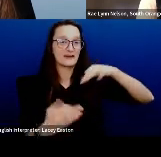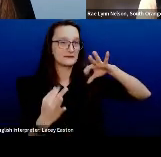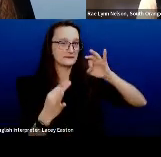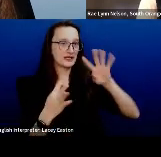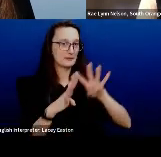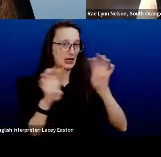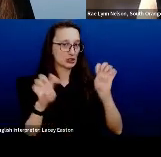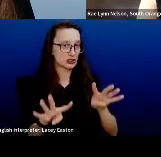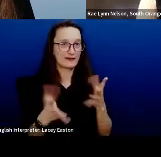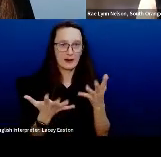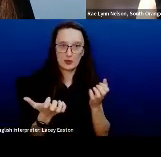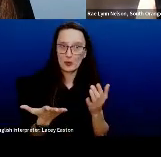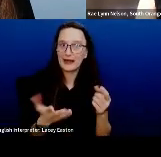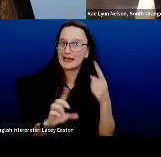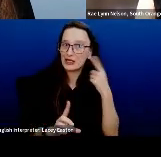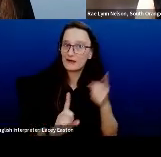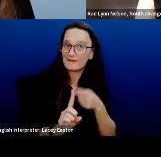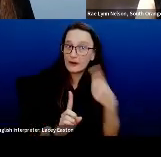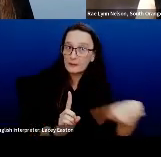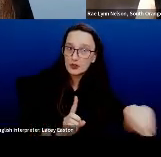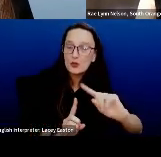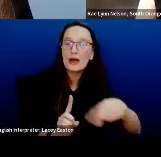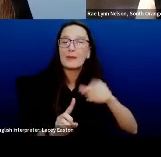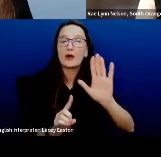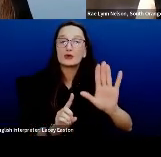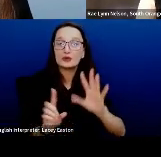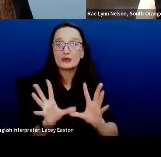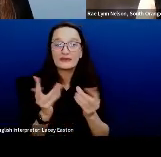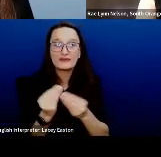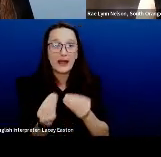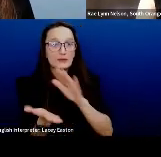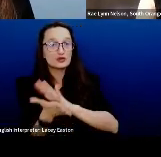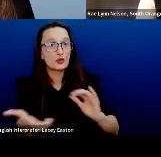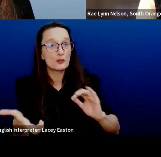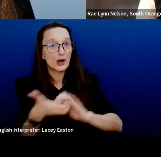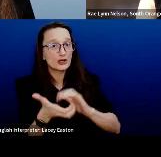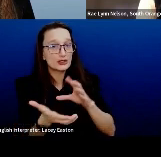sobre sus historias de asociación con la escuela y la familia. Qué está funcionando bien. Qué no.